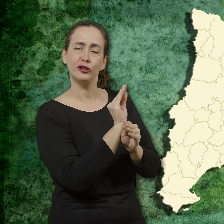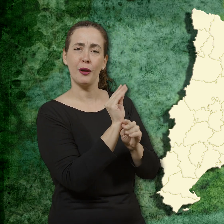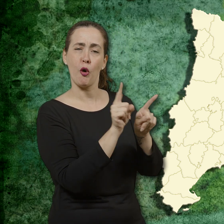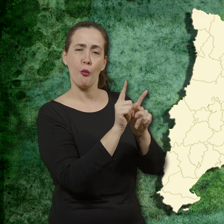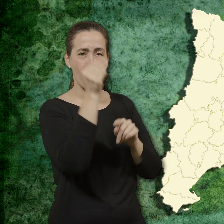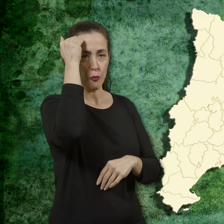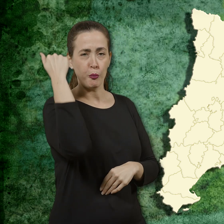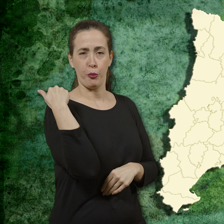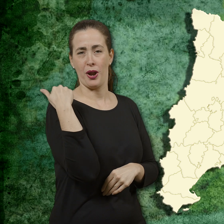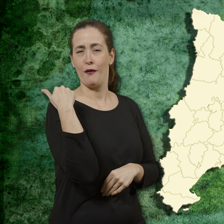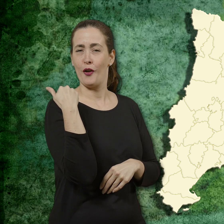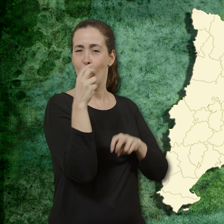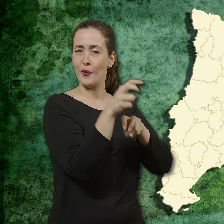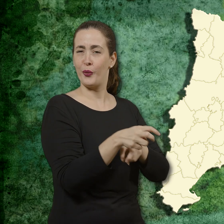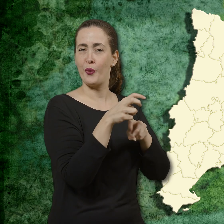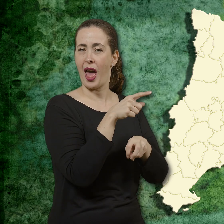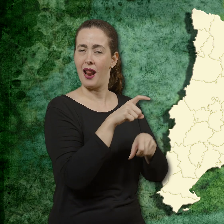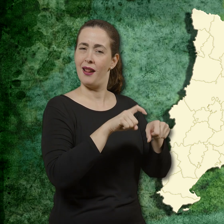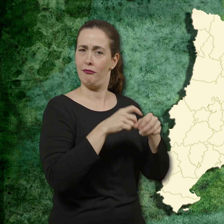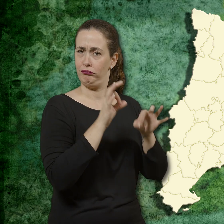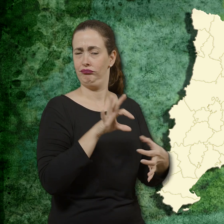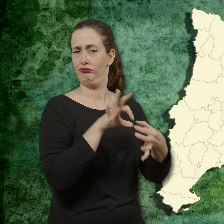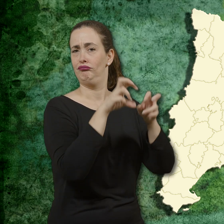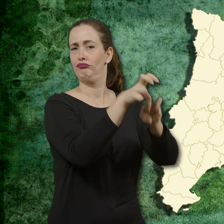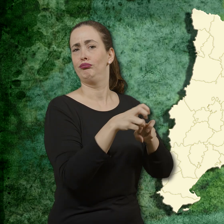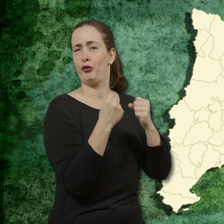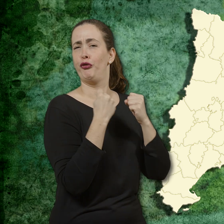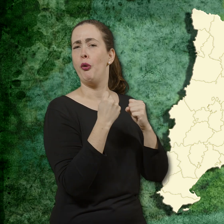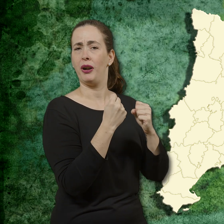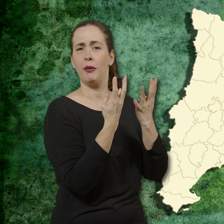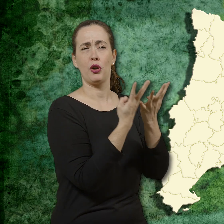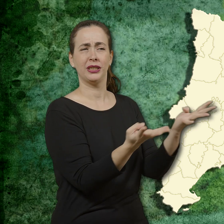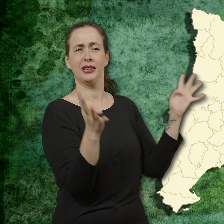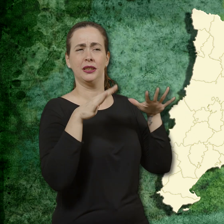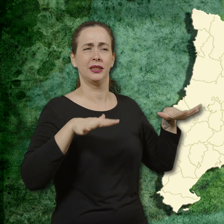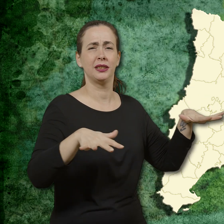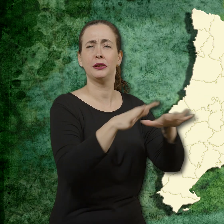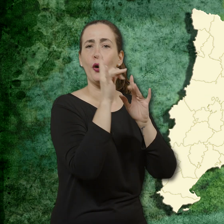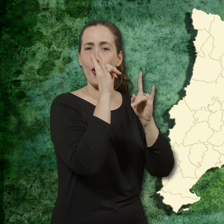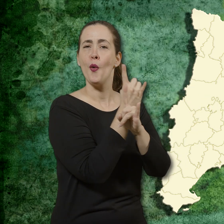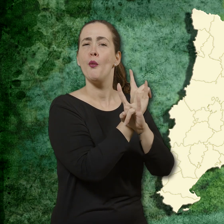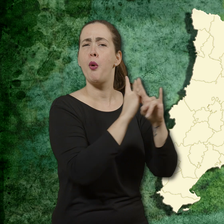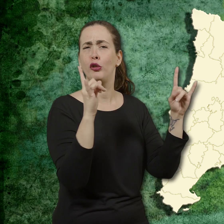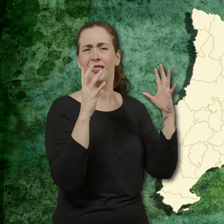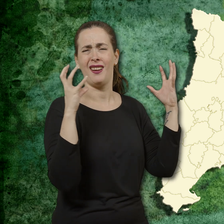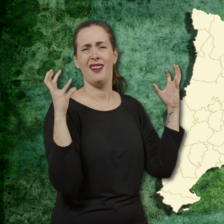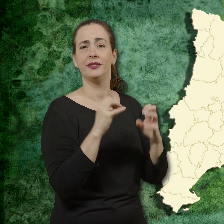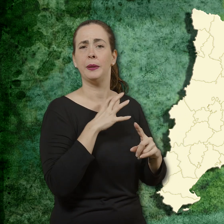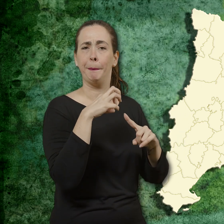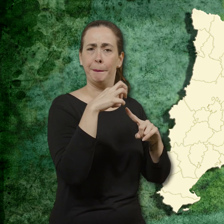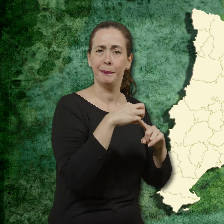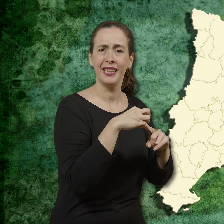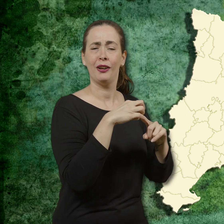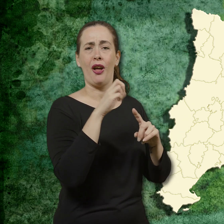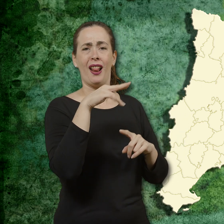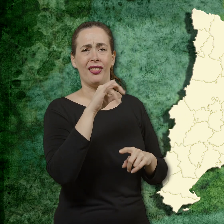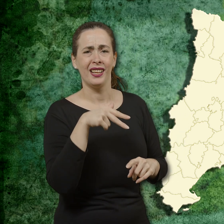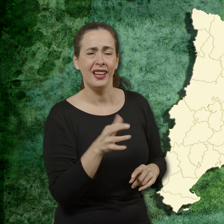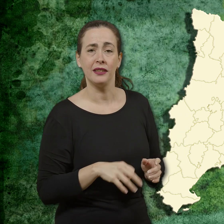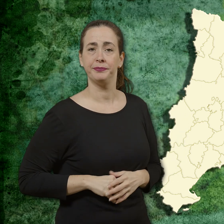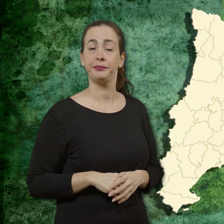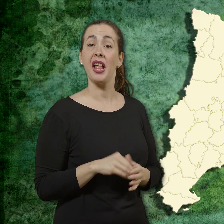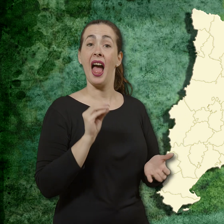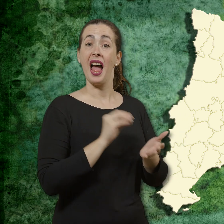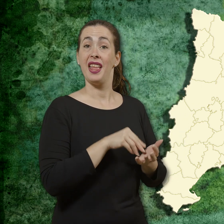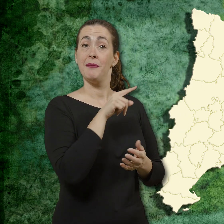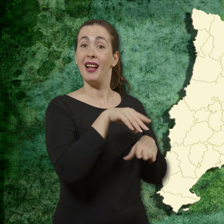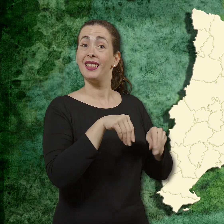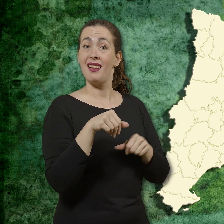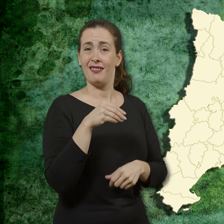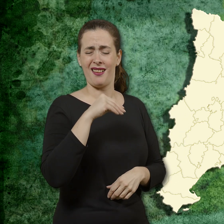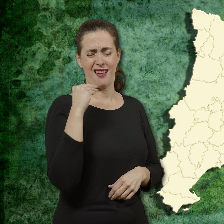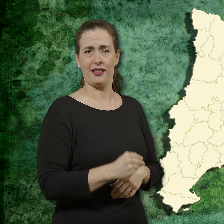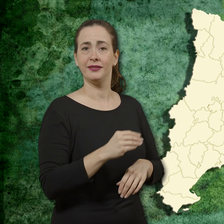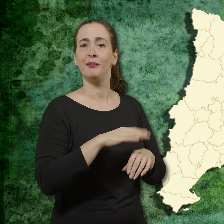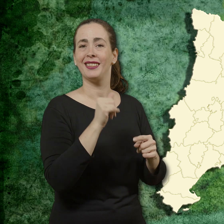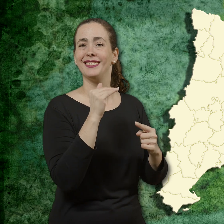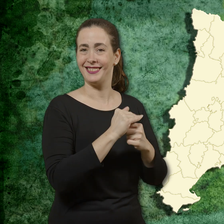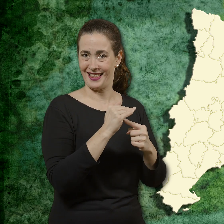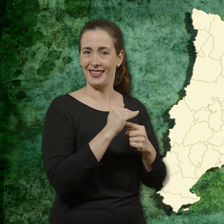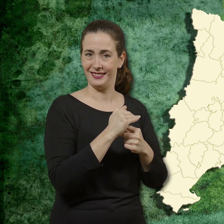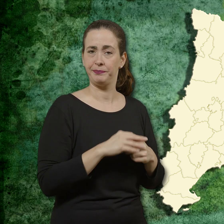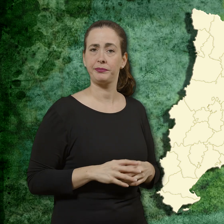envoltada d'abundants boscos de pins i alzines, terra fèrtil per als bolets.